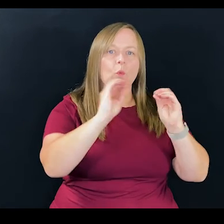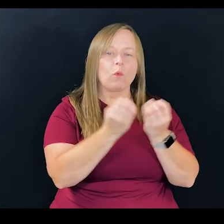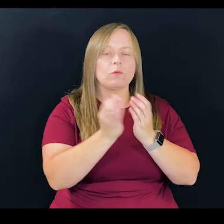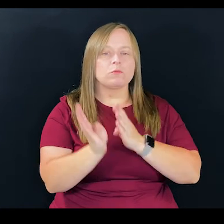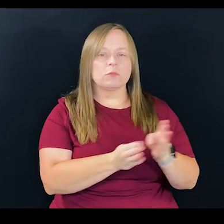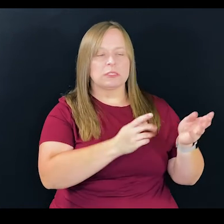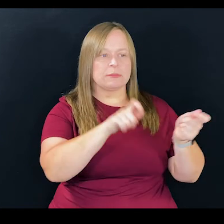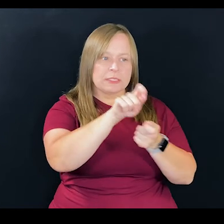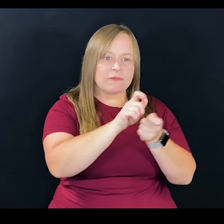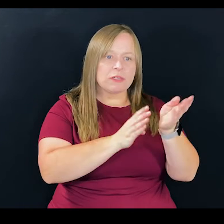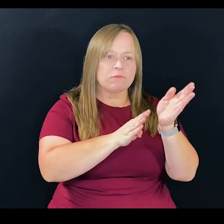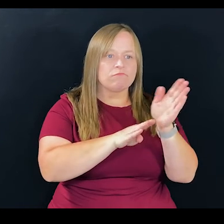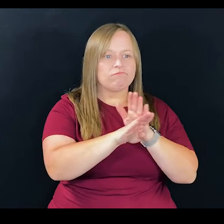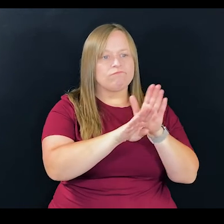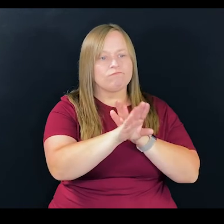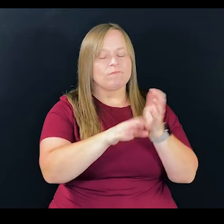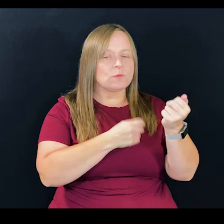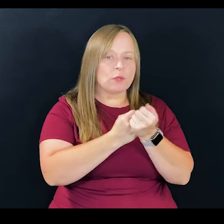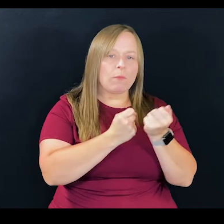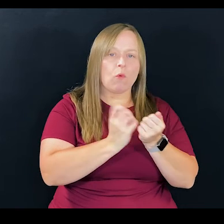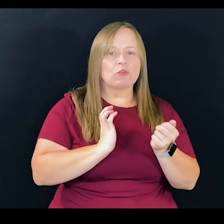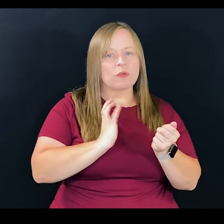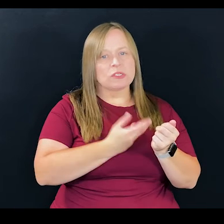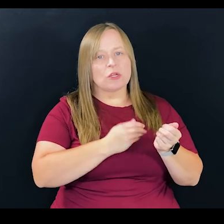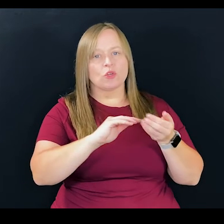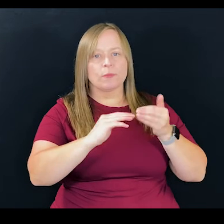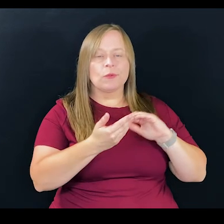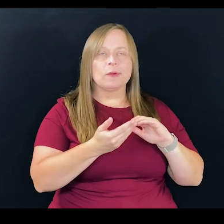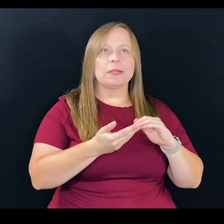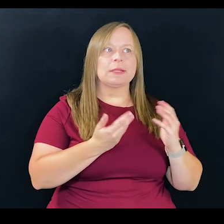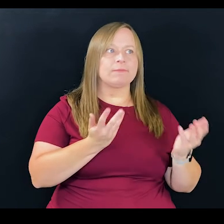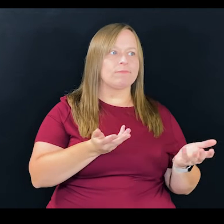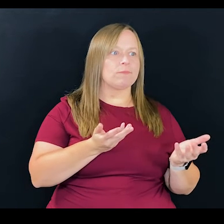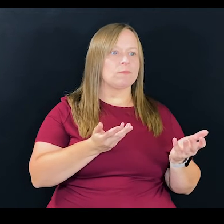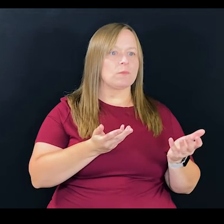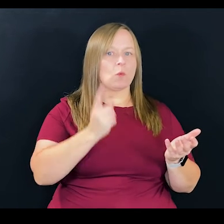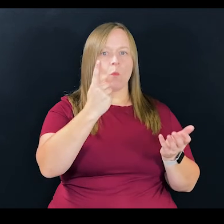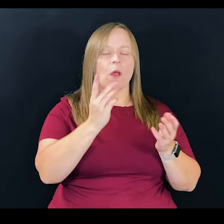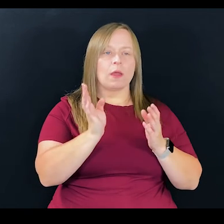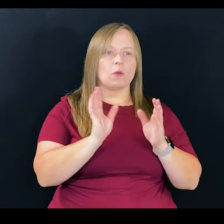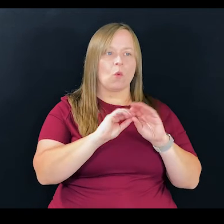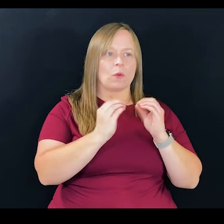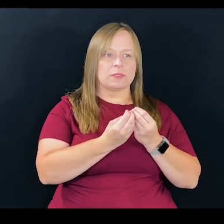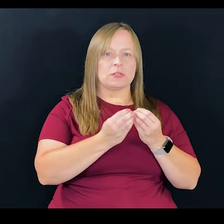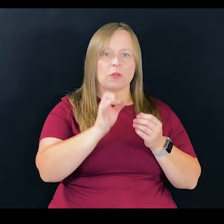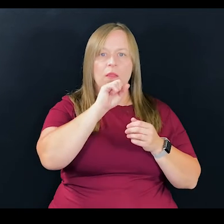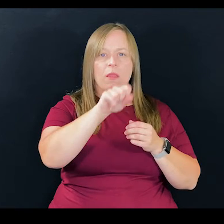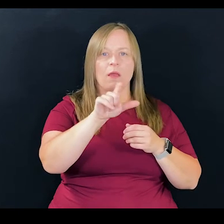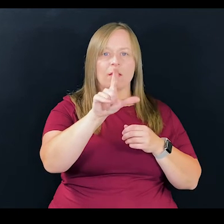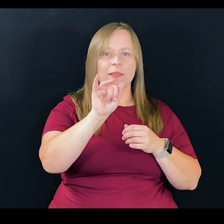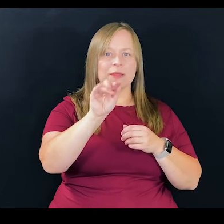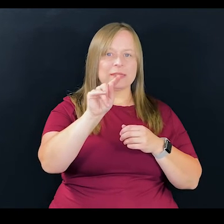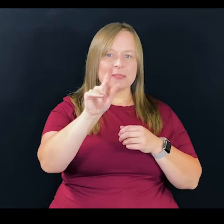Pelear y buscar organizaciones que son específicamente a la comunidad transgénero. Una organización que me encanta